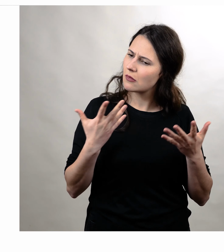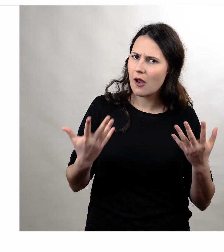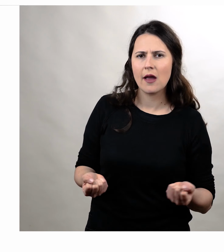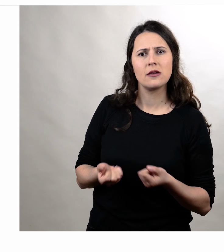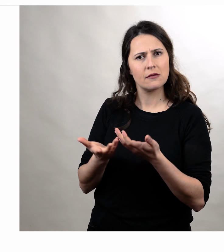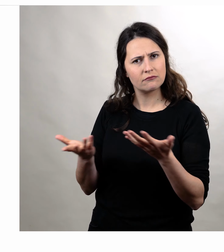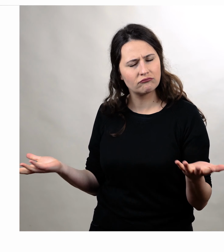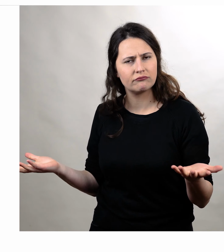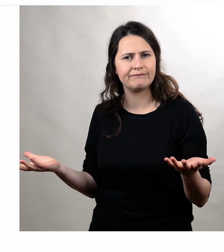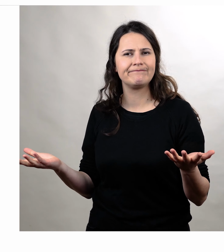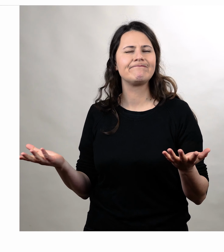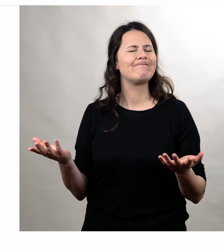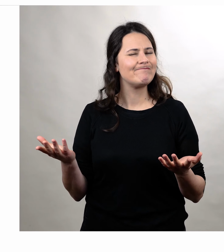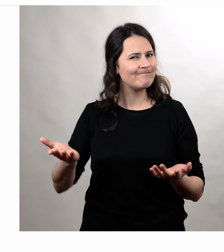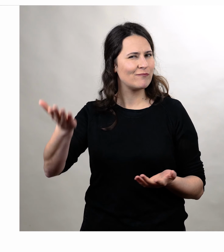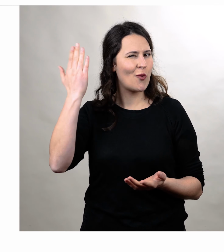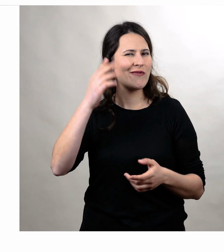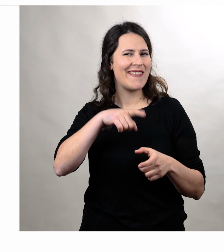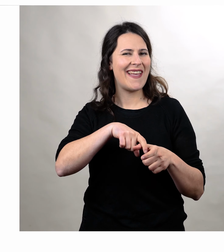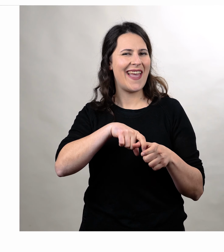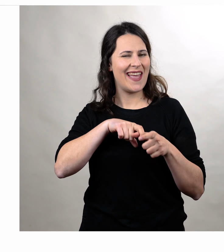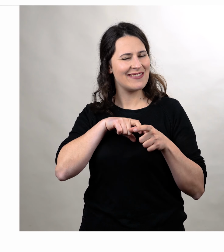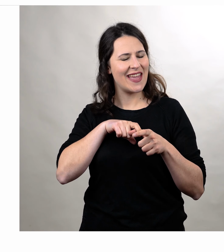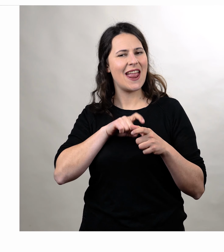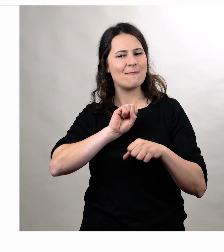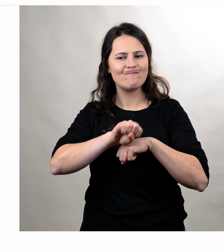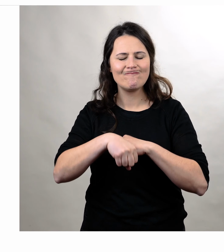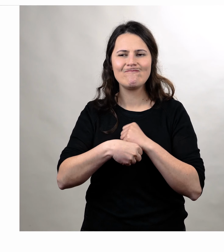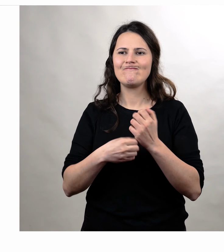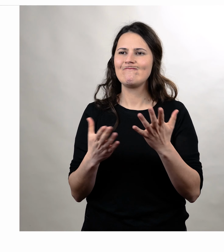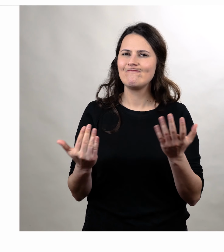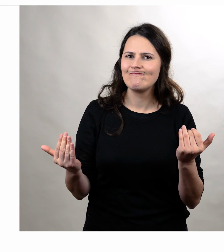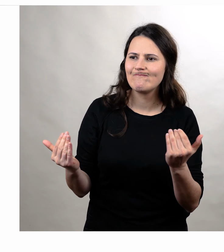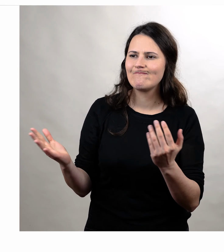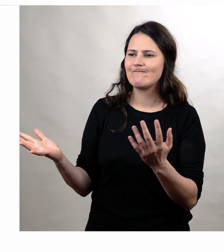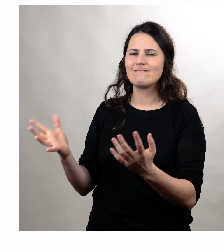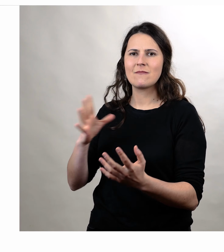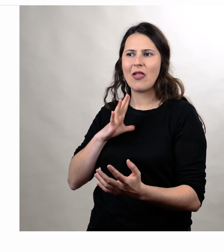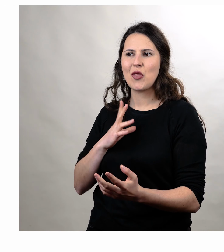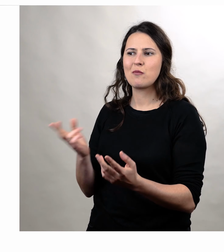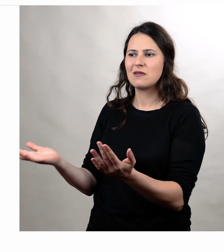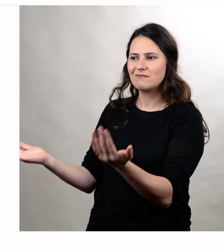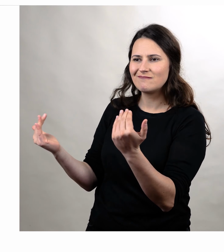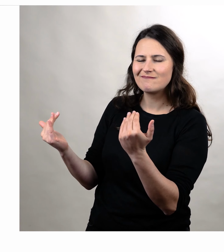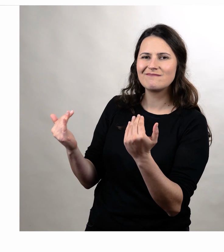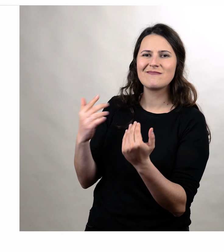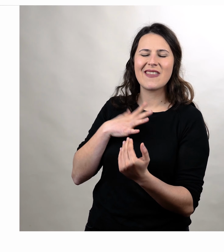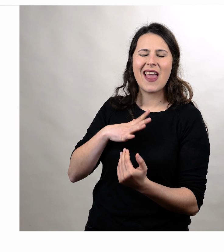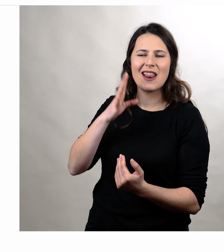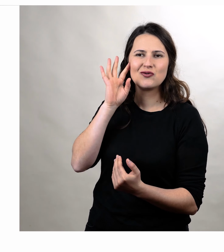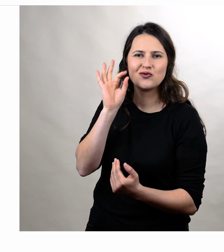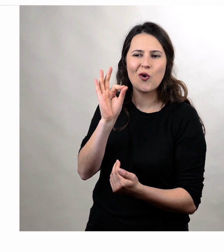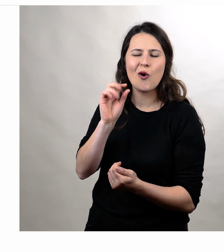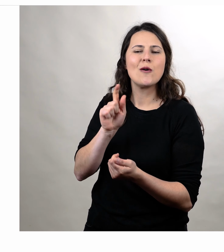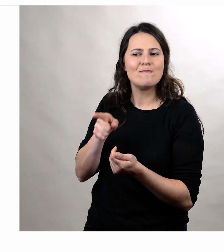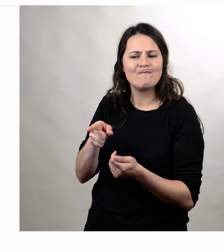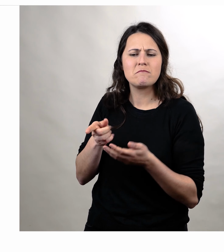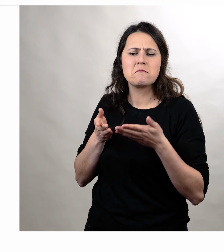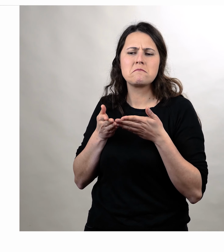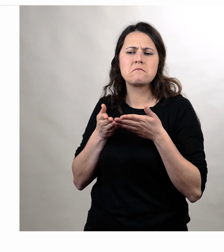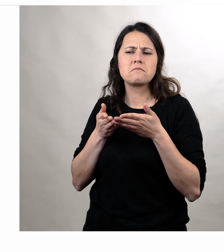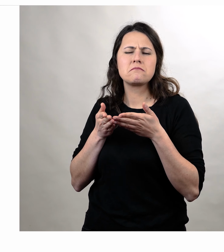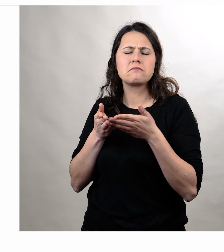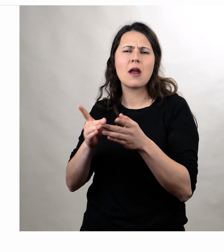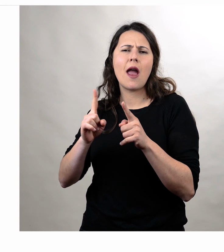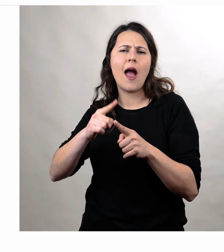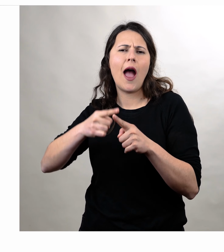Σε μια προσπάθεια να αλλάξει το ενδιαφέρον της αγοράς από τα απλά επιβατικά ταξίδια σε ψυχαγωγικές κρουαζιέρες,